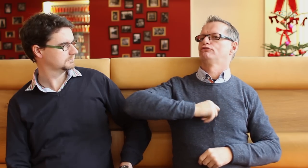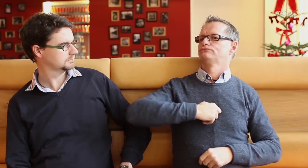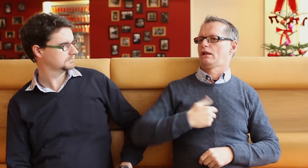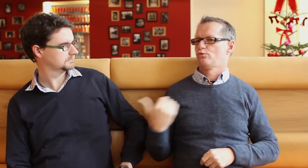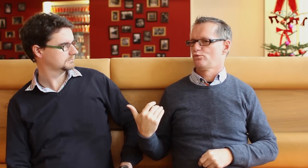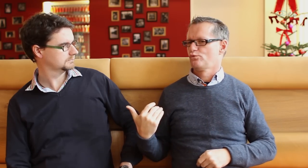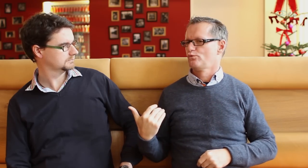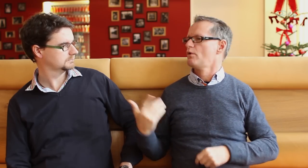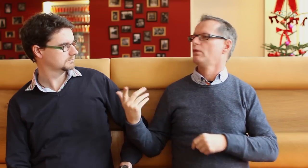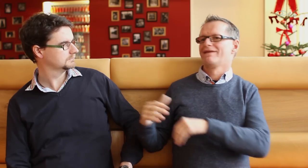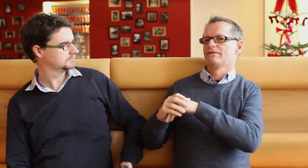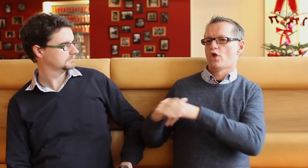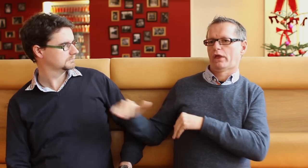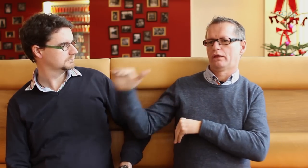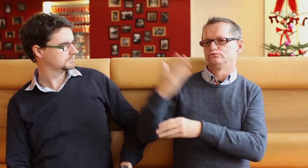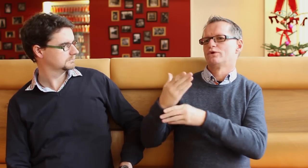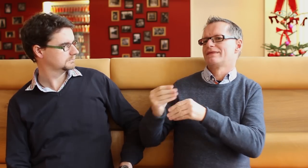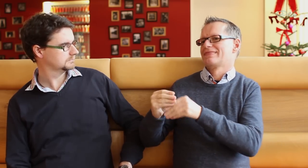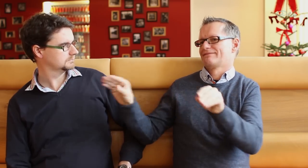Erst war er erstaunt, aber dann gewöhnte er sich dran, änderte seine Einstellung, informierte Freunde. Das konnte ich alles nicht mehr.